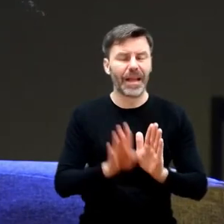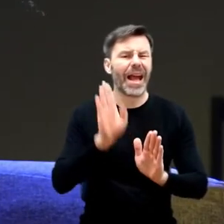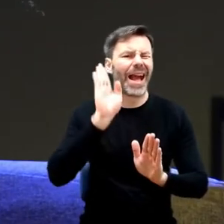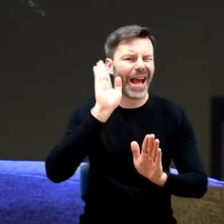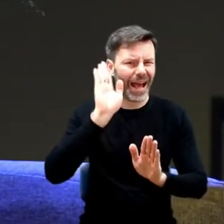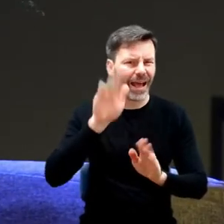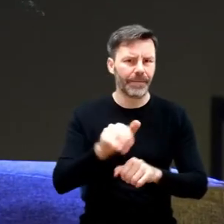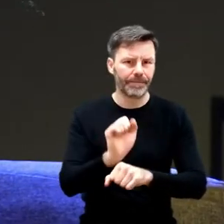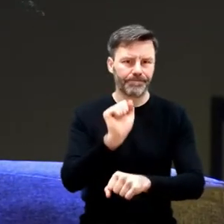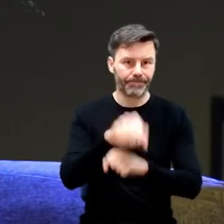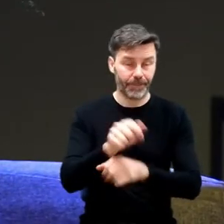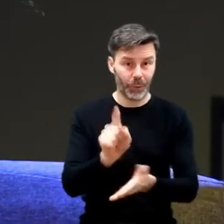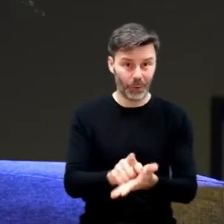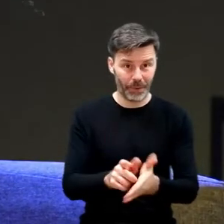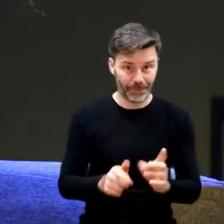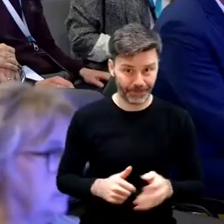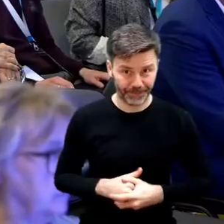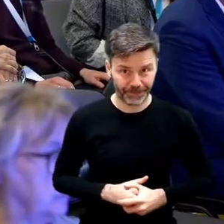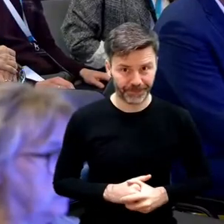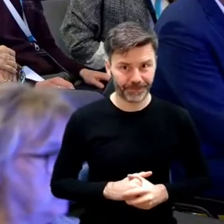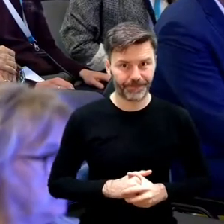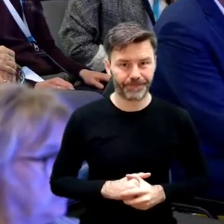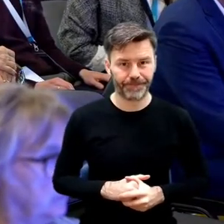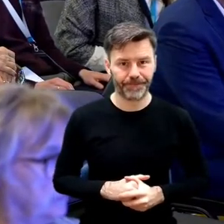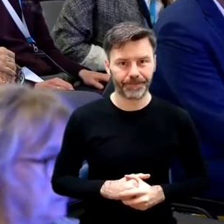I dzisiaj już bardzo często mówimy